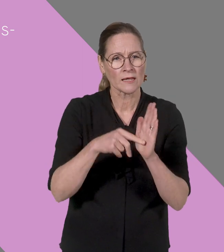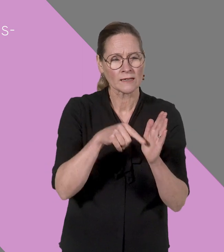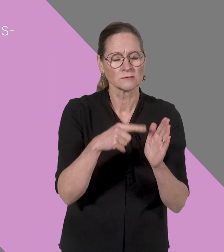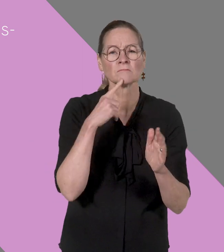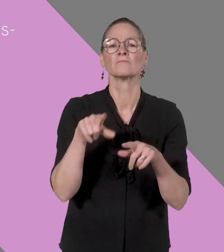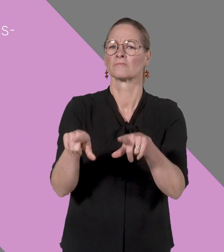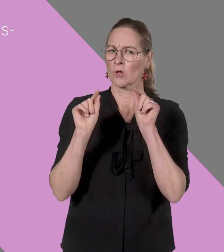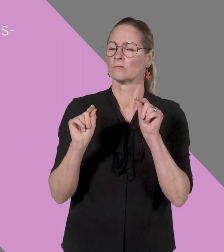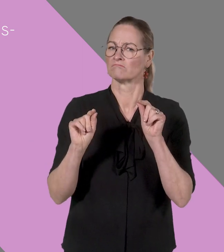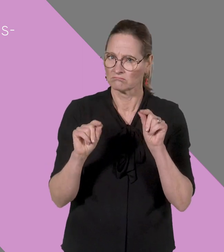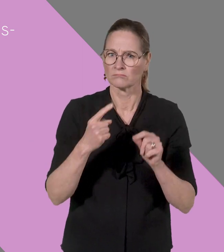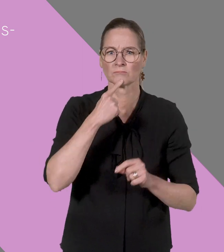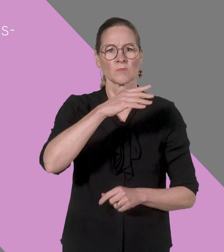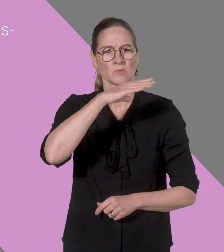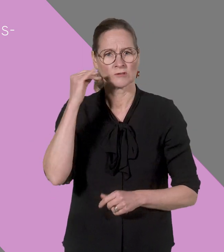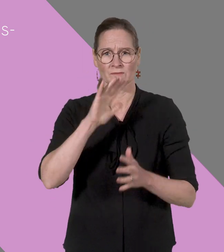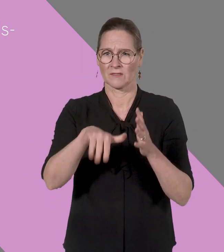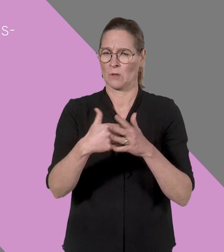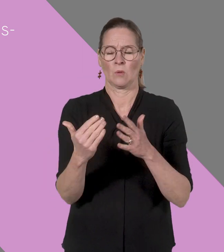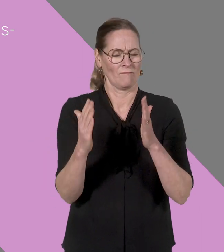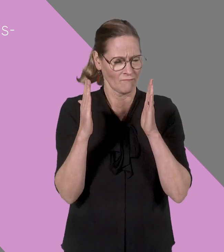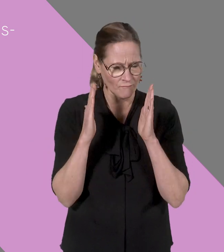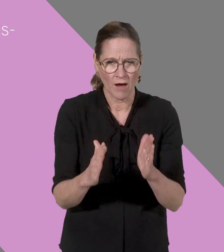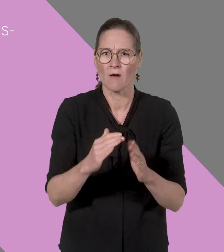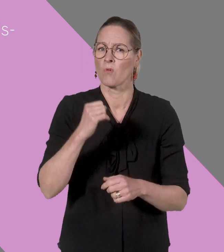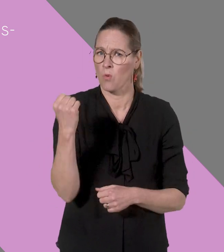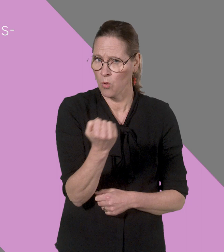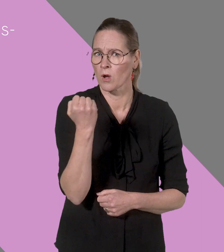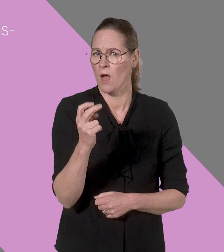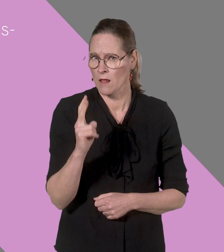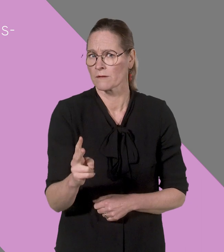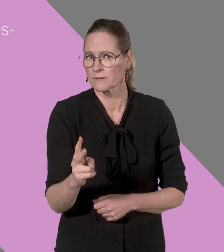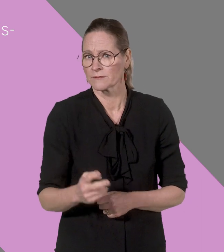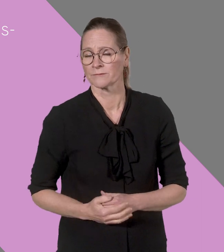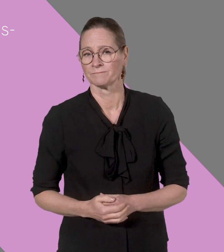isobritannialaisen UCLA-yliopiston projektissa.